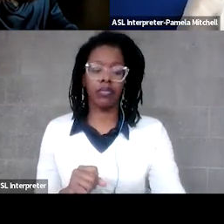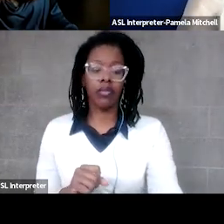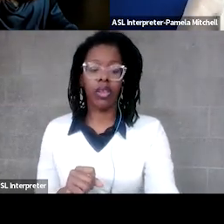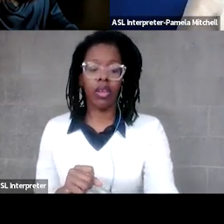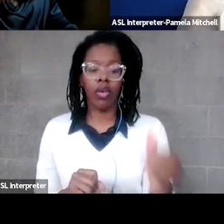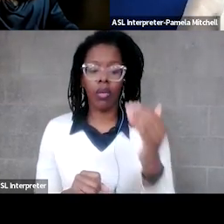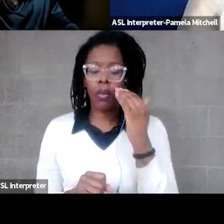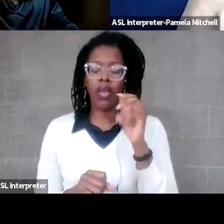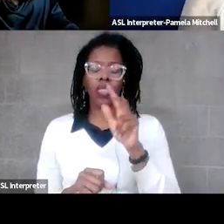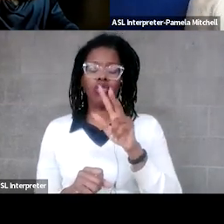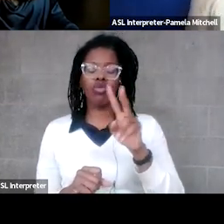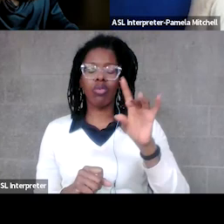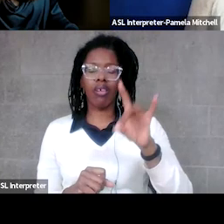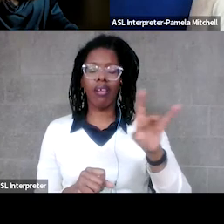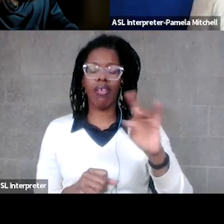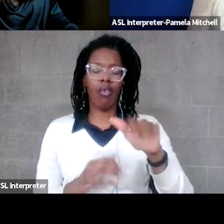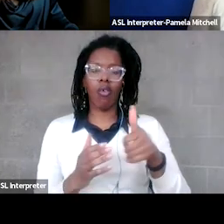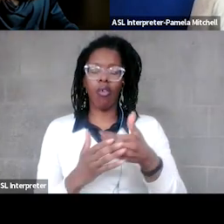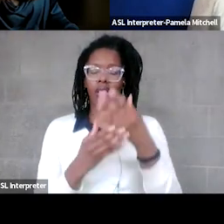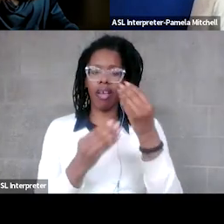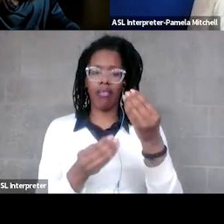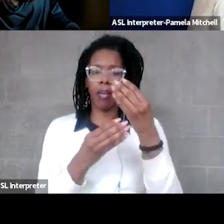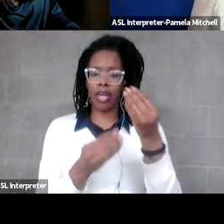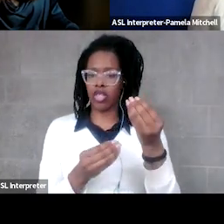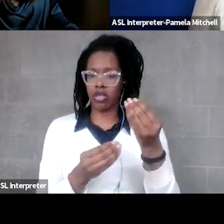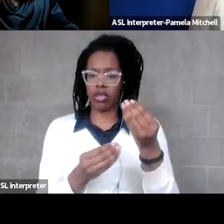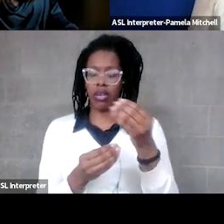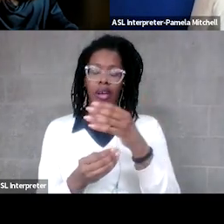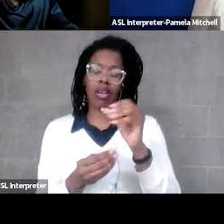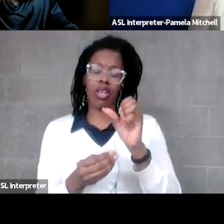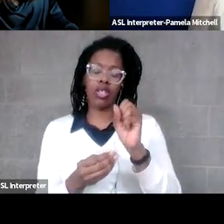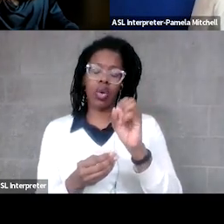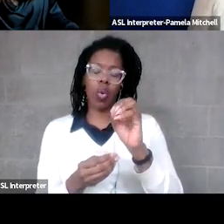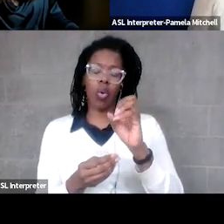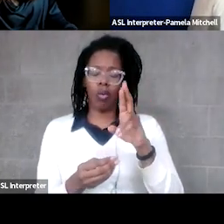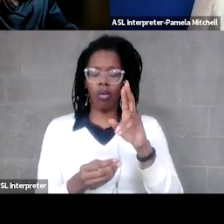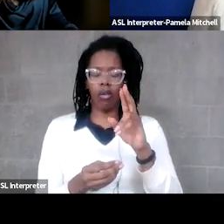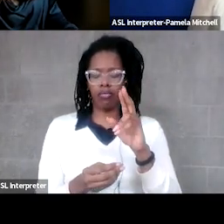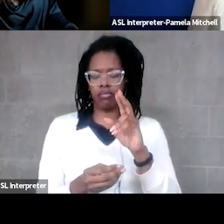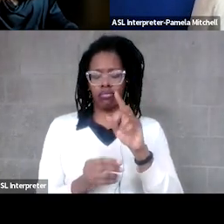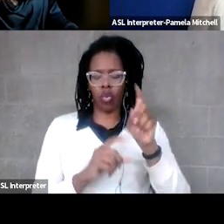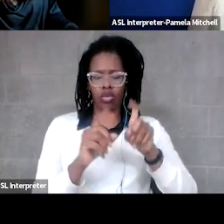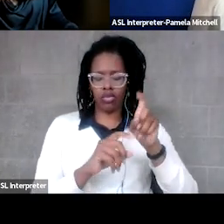tengo toda mi información y la consulta relacionada con SOAR en la falta de vivienda